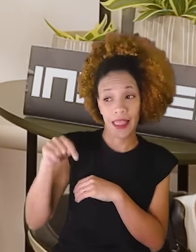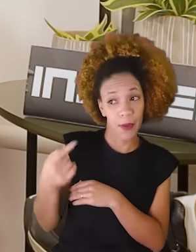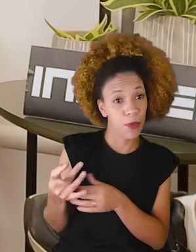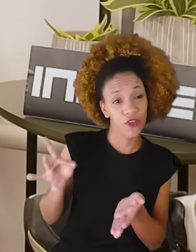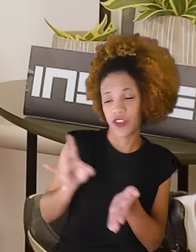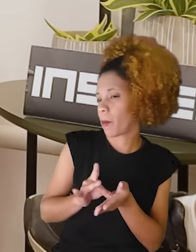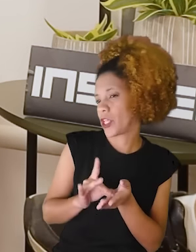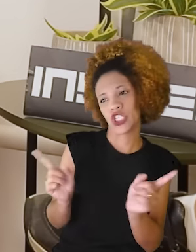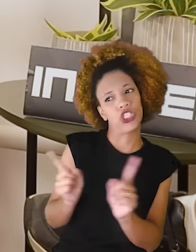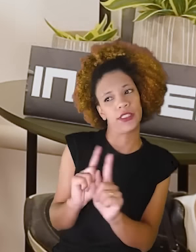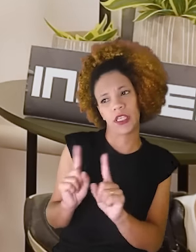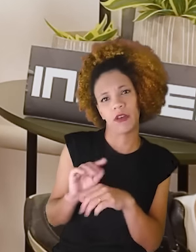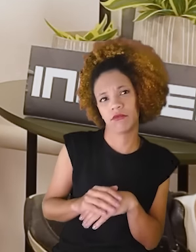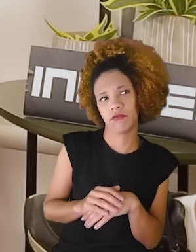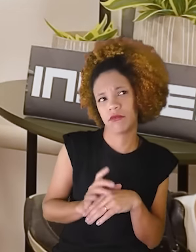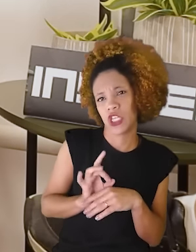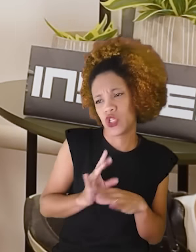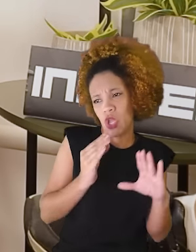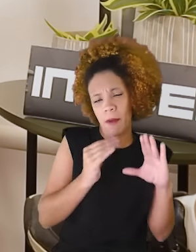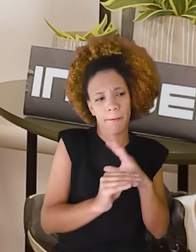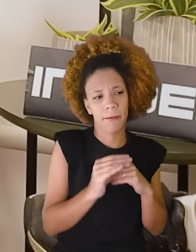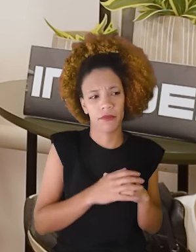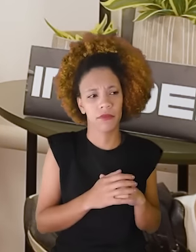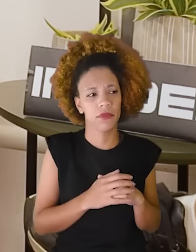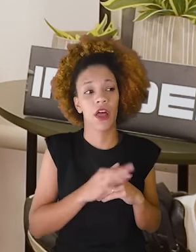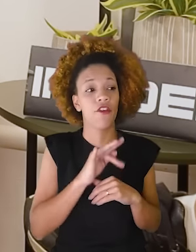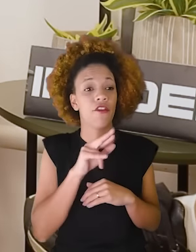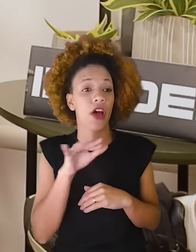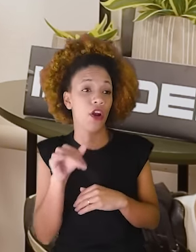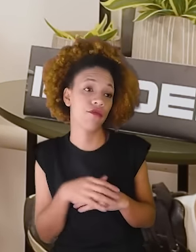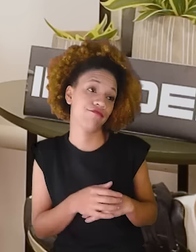oficialmente aí eu só postei tá P vai na farofa vai na farofa vai pastei galera não vou porque